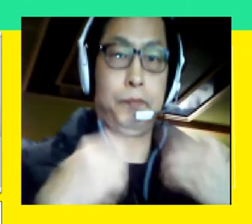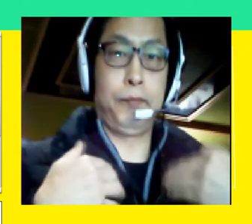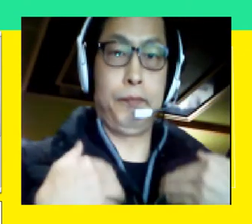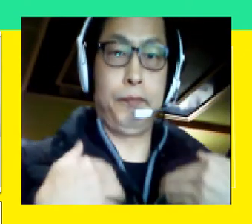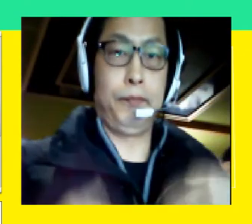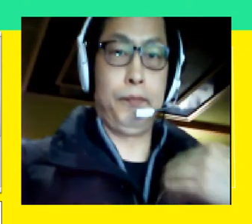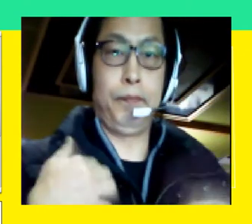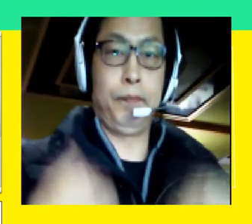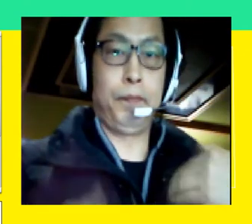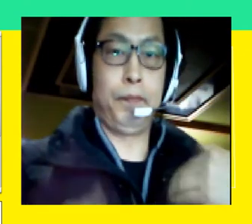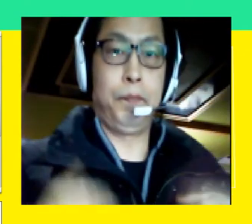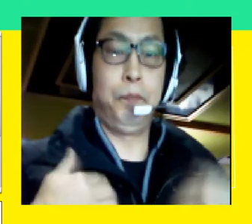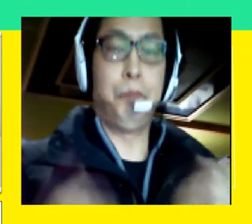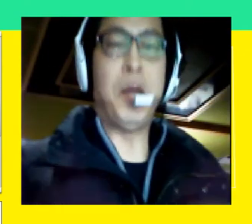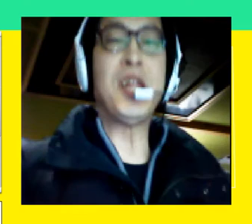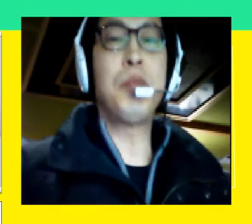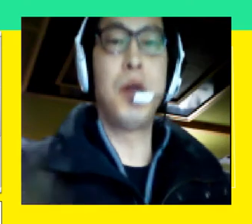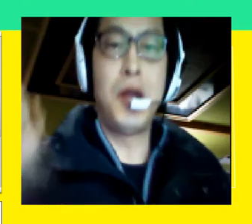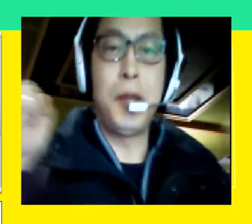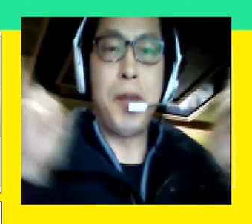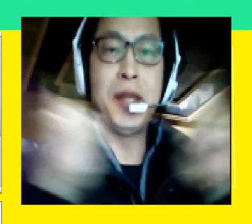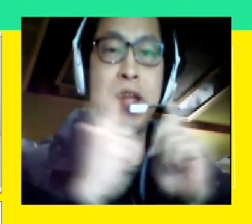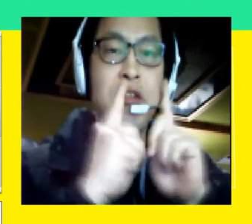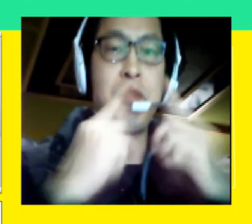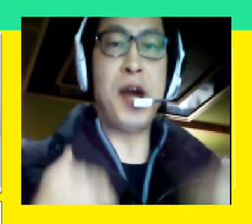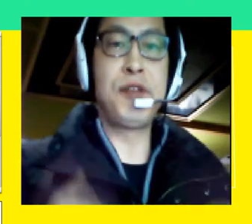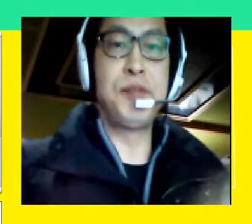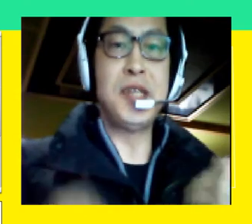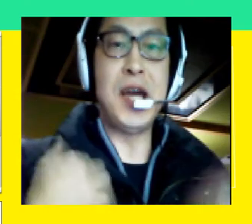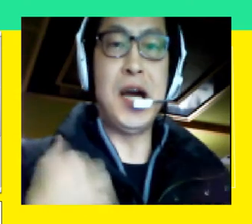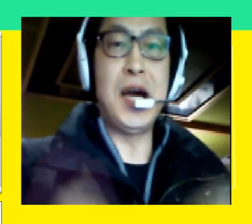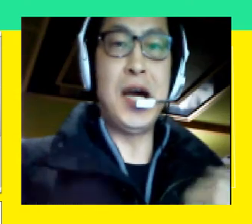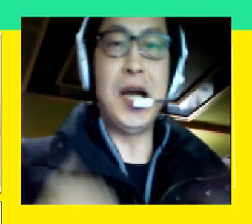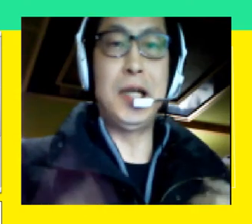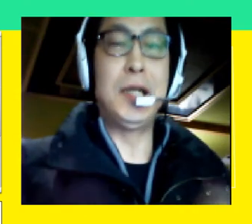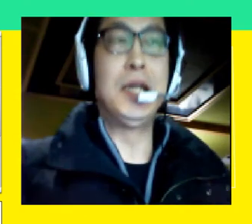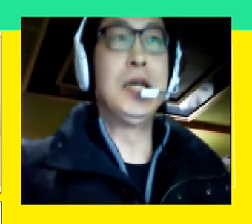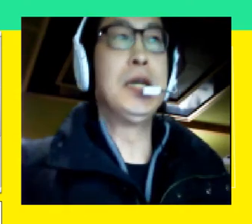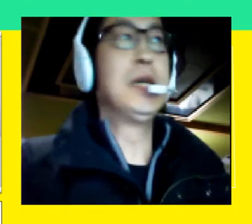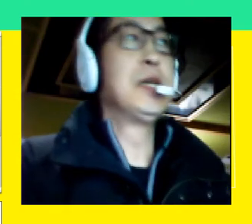(-중도성포함- 청각장애우분들은 우측하단에 CC를..) 만나서 반갑습니다